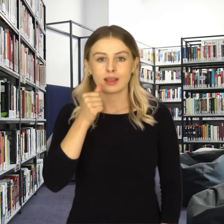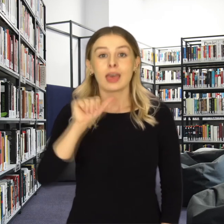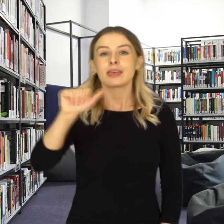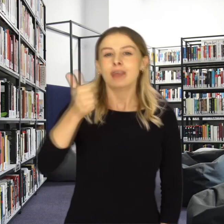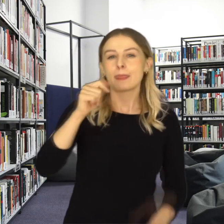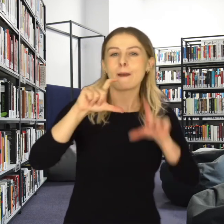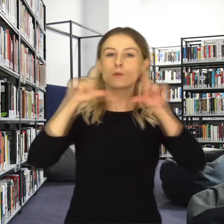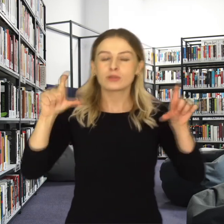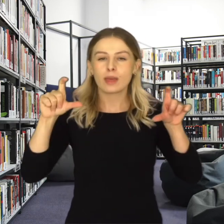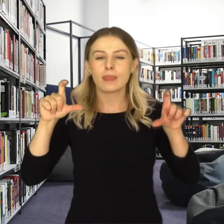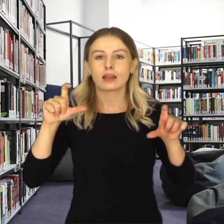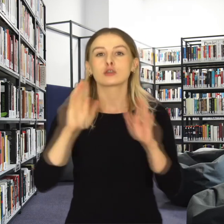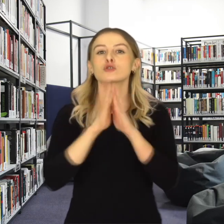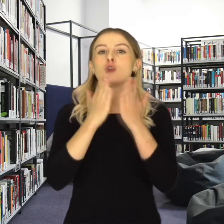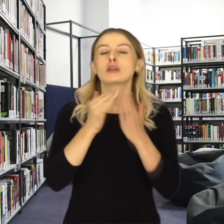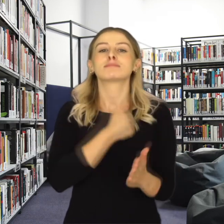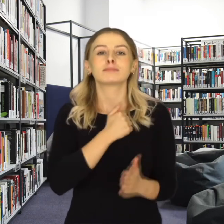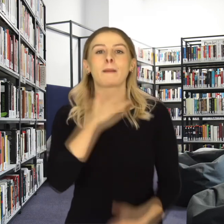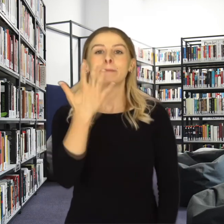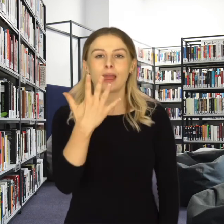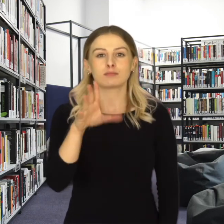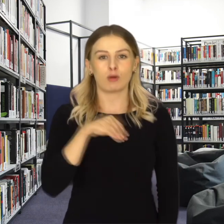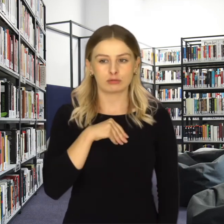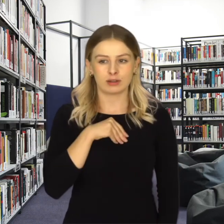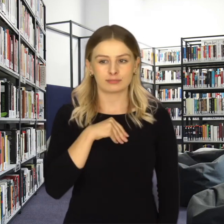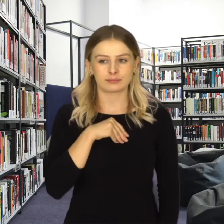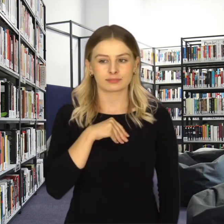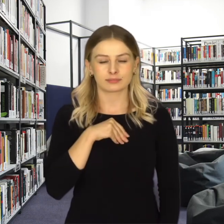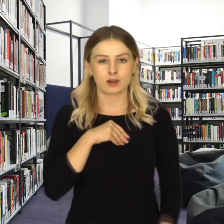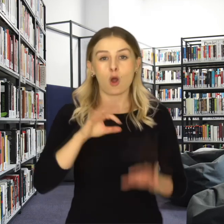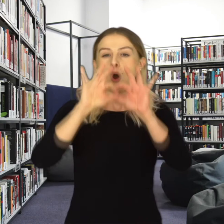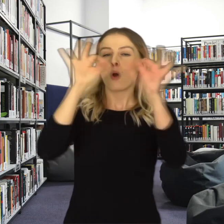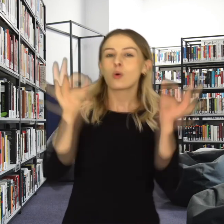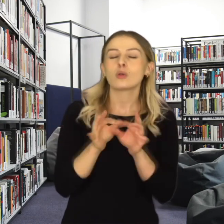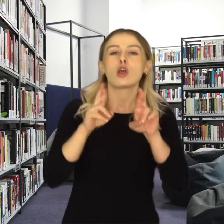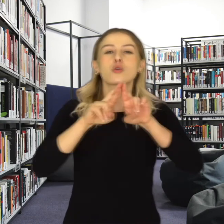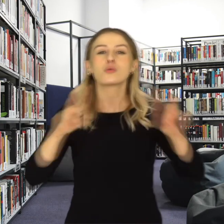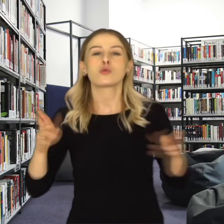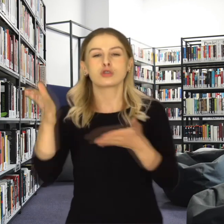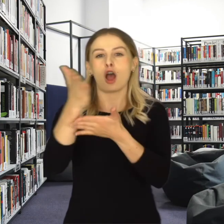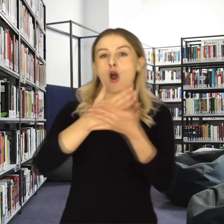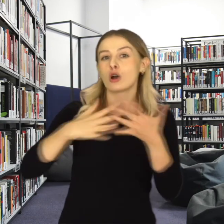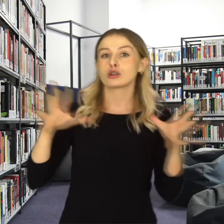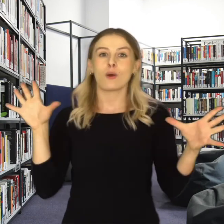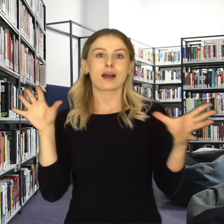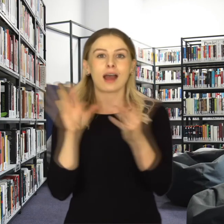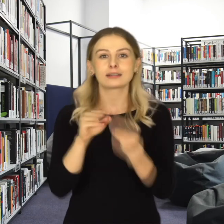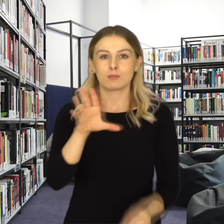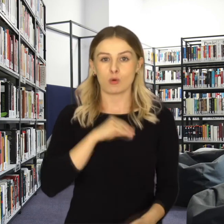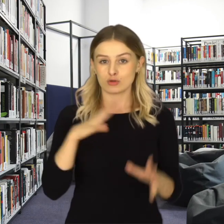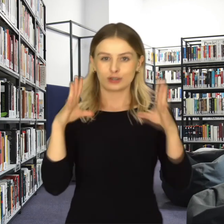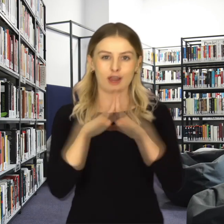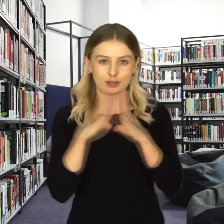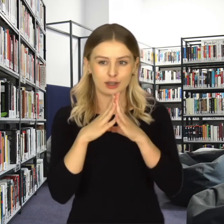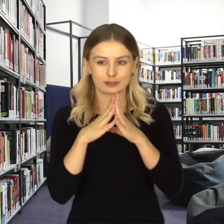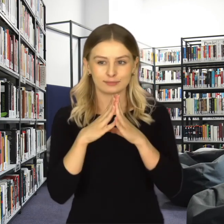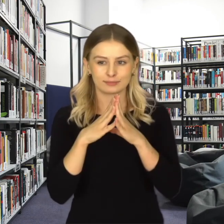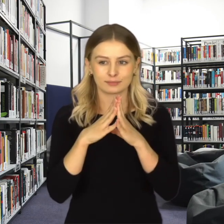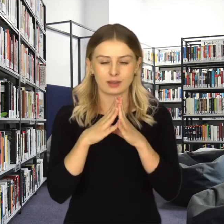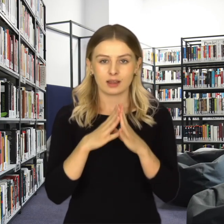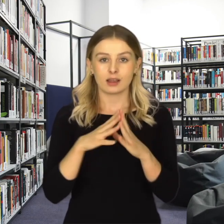W jednej filii możesz wypożyczyć aż 5 książek, ogólnie możesz wypożyczyć 10 książek.